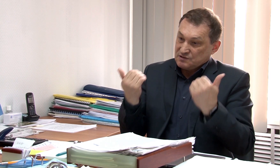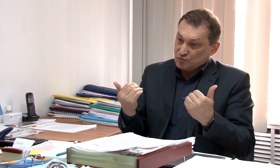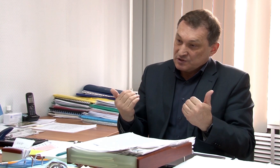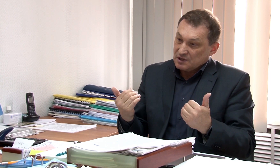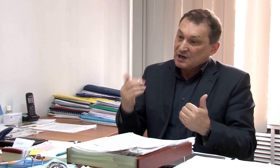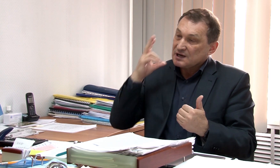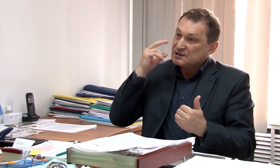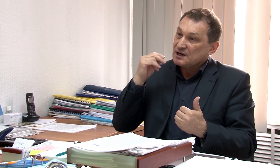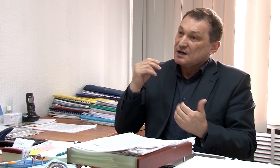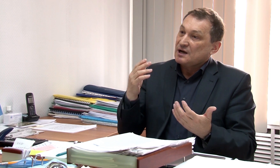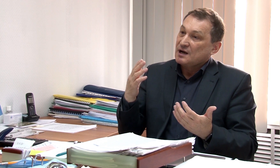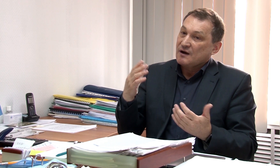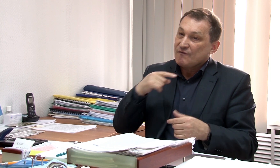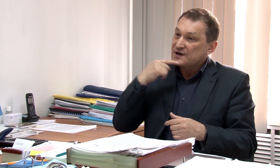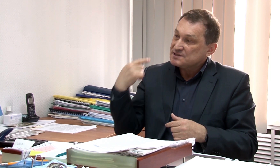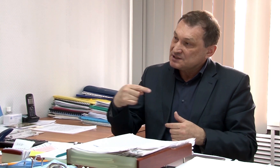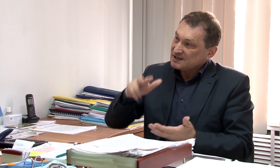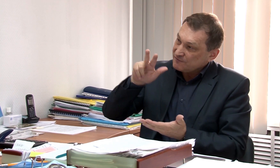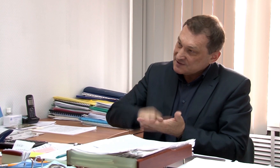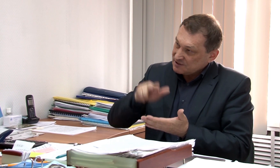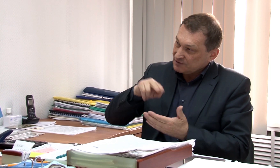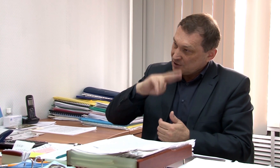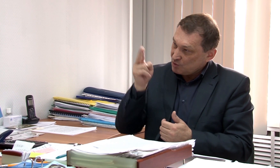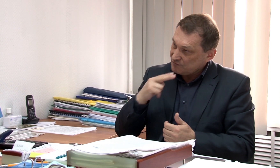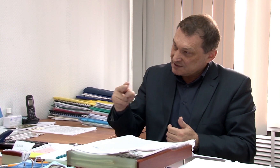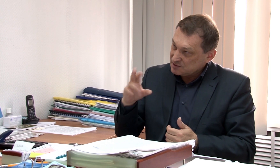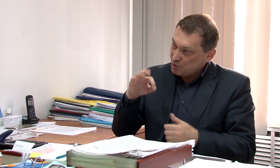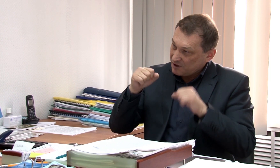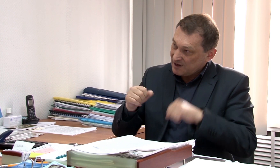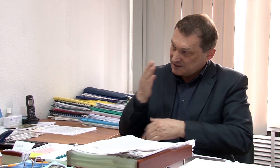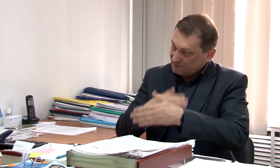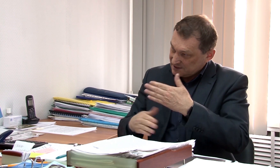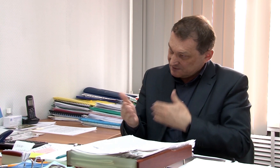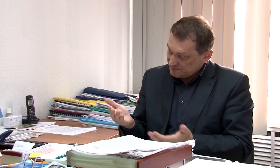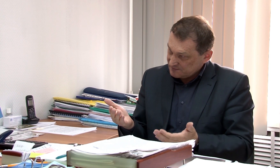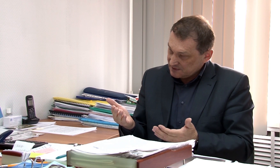Сегодня, когда в России ратифицировали Конвенцию ООН о правах инвалидов,